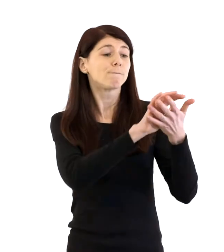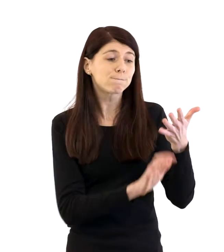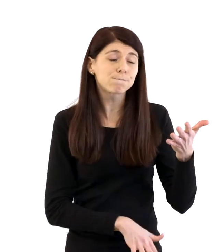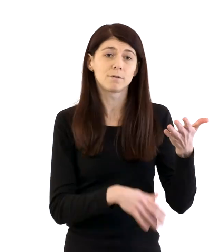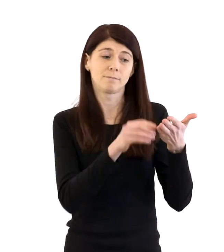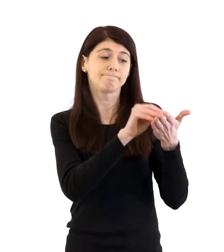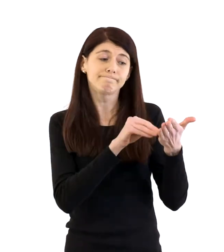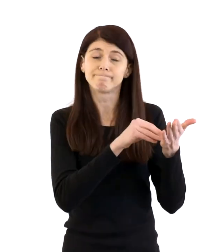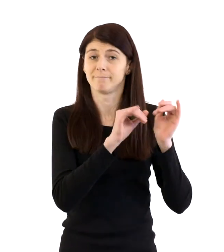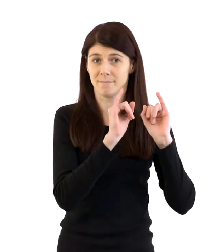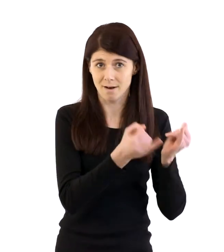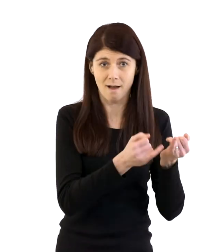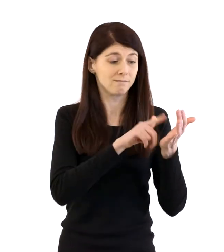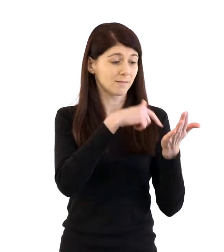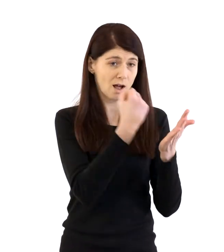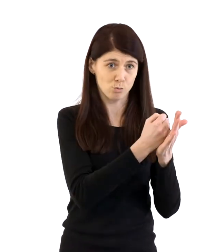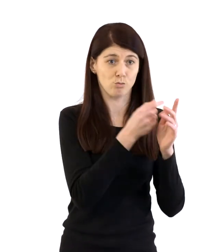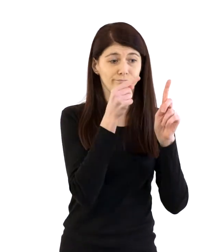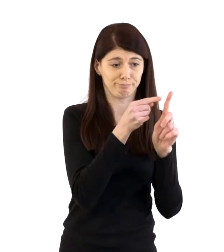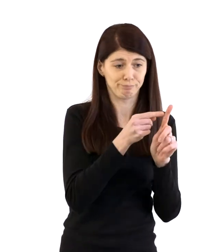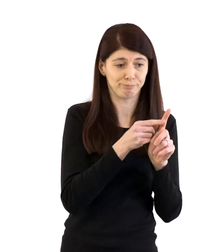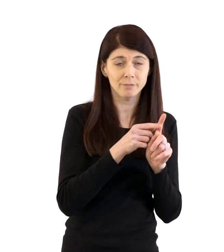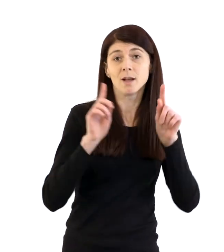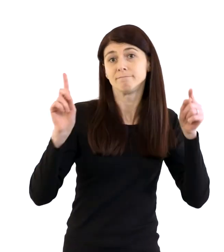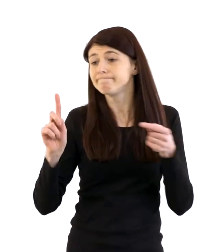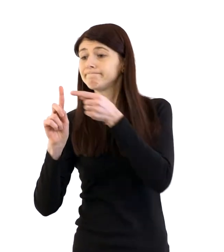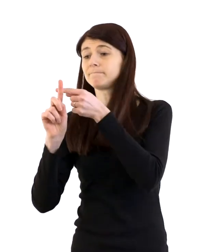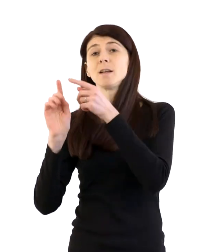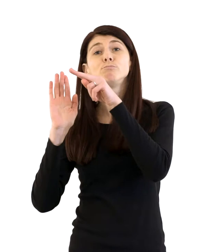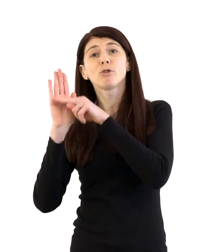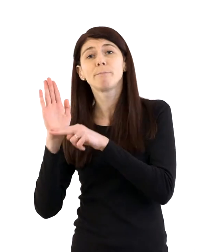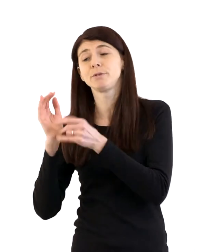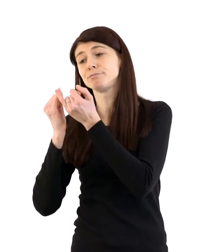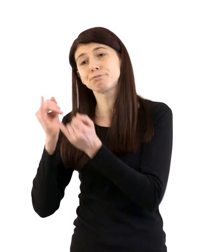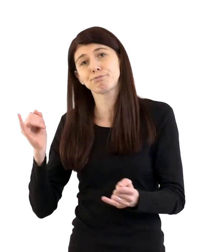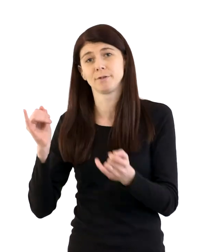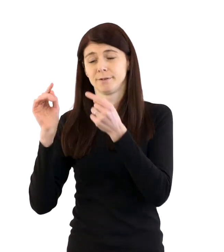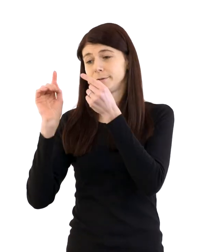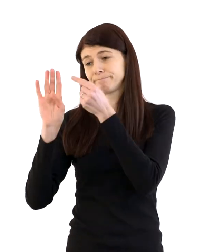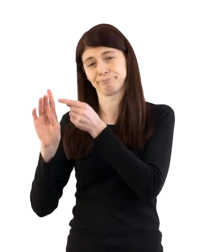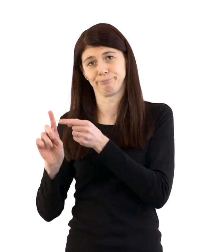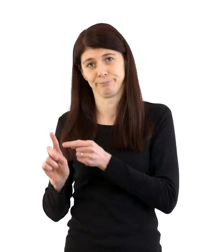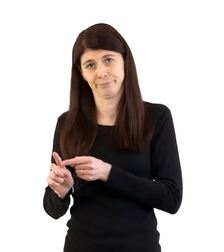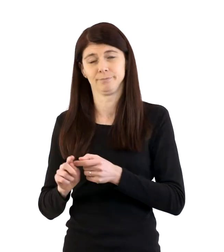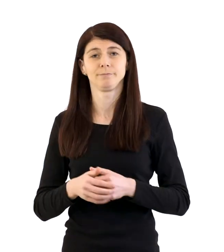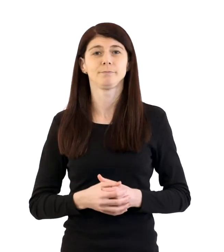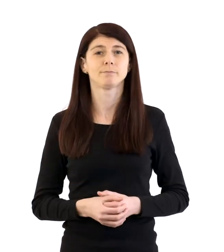Wymagania co do formy i treści poszczególnych rodzajów statutów określają każdorazowo inne przepisy.